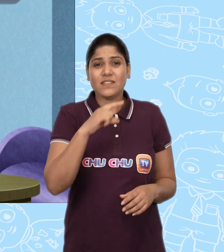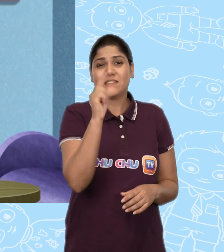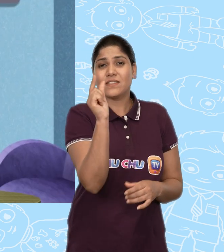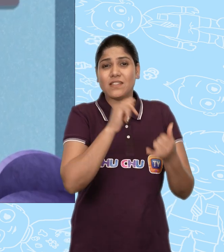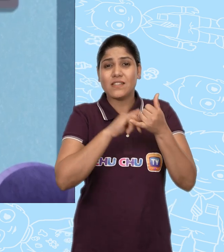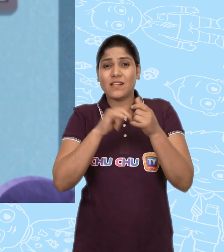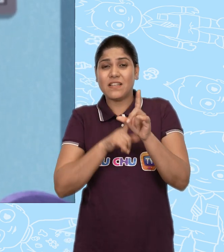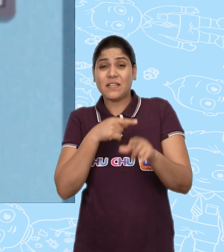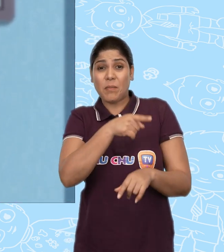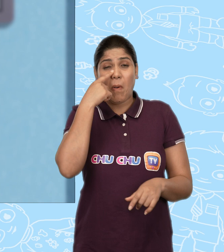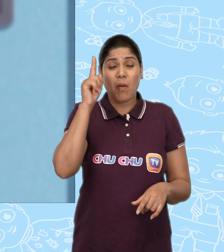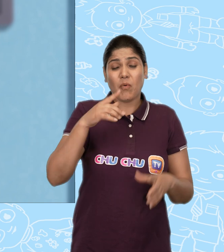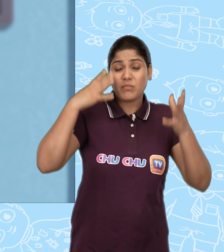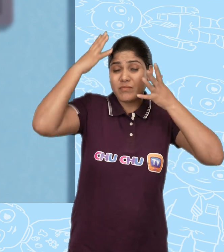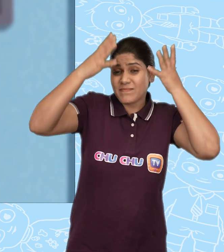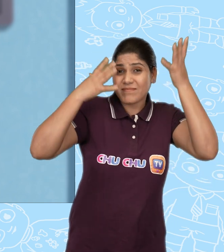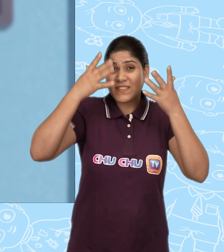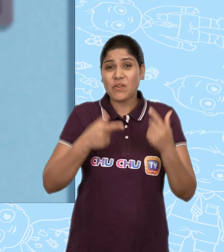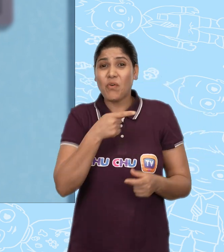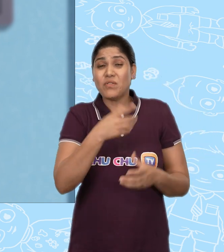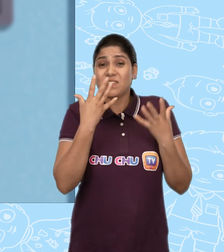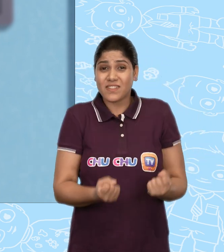कस्सली की माँ बहुत परेशान थी।